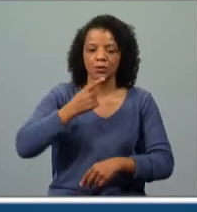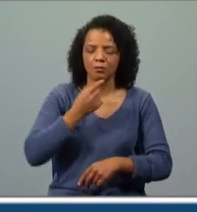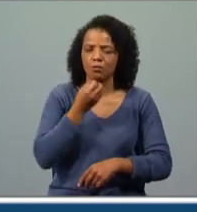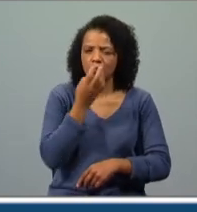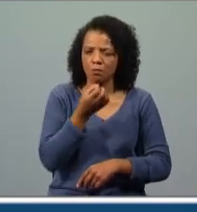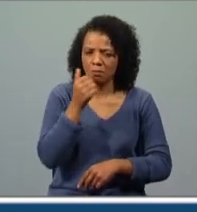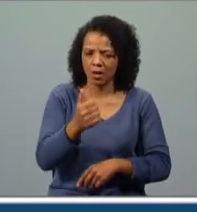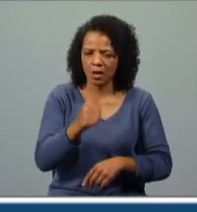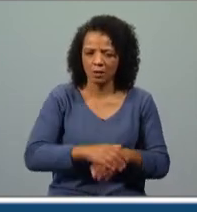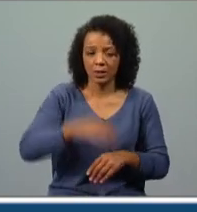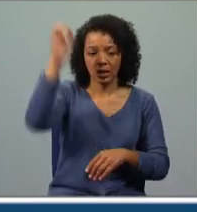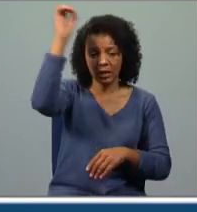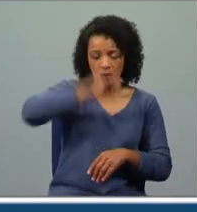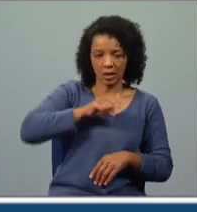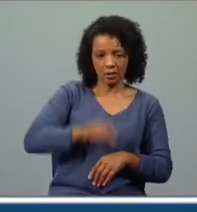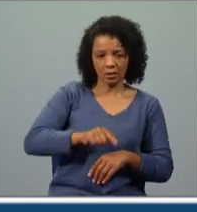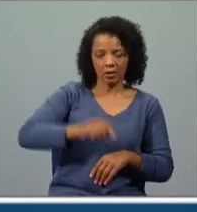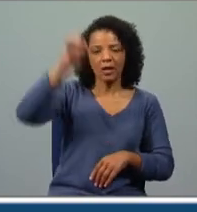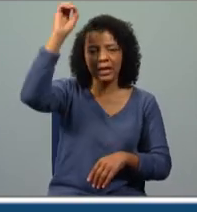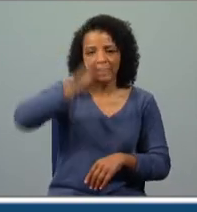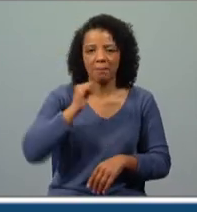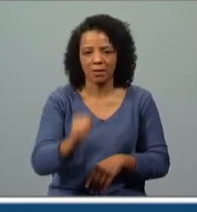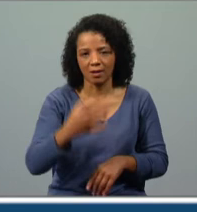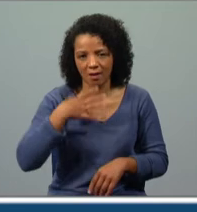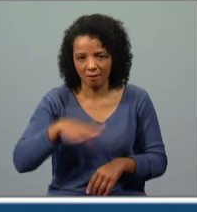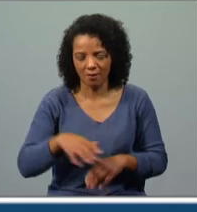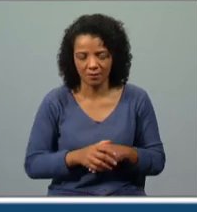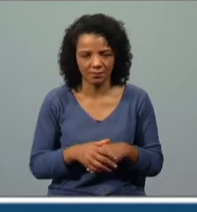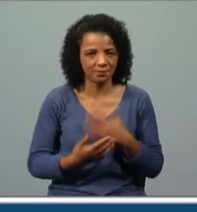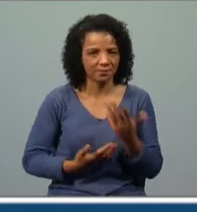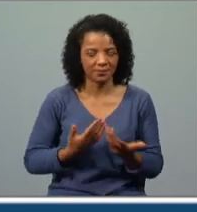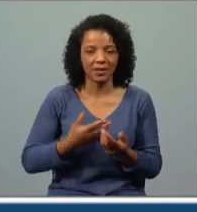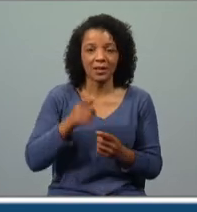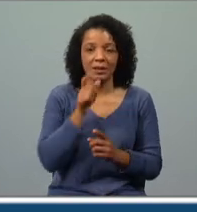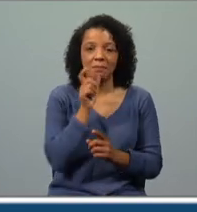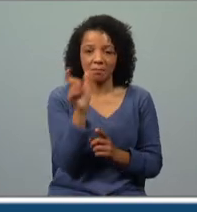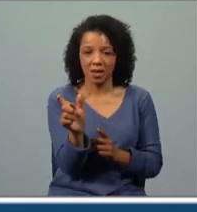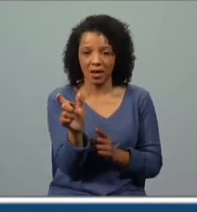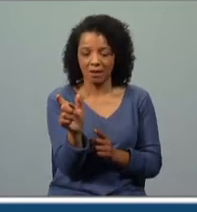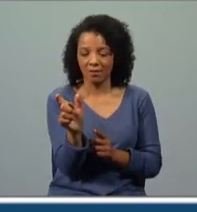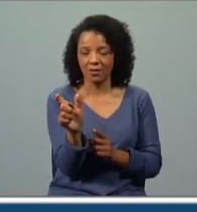muito bem Ninguém está aqui e ninguém se quer matar hora o ninguém pronunciado 很好沒有人在這裡也沒有人關心想打發時間明顯的沒人